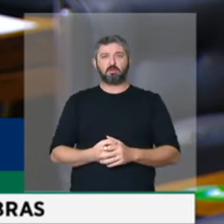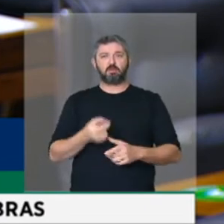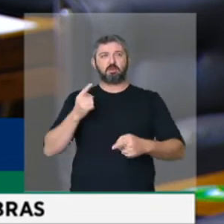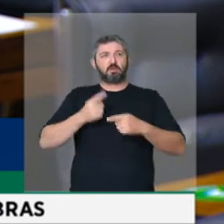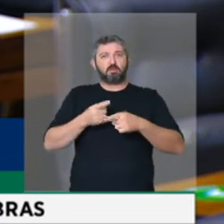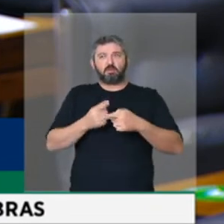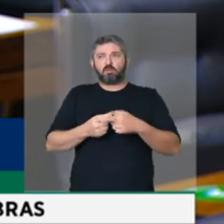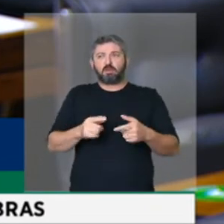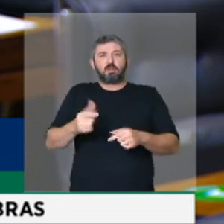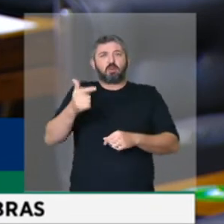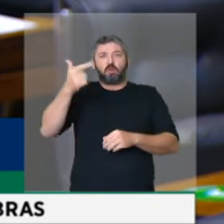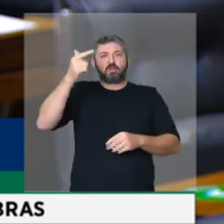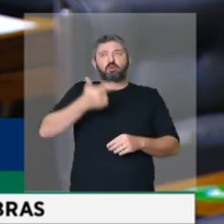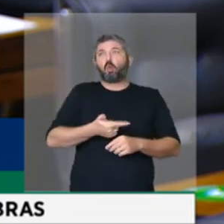VOLTAR PARA A COMISSÃO, SER DISCUTIDO SER AVALIADO PELA